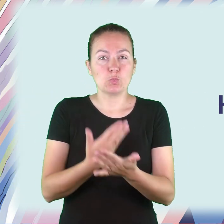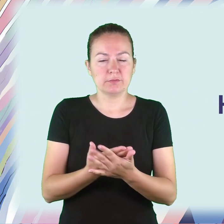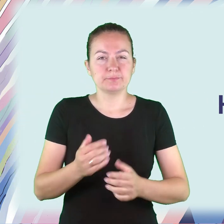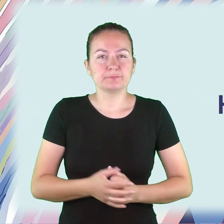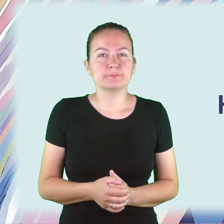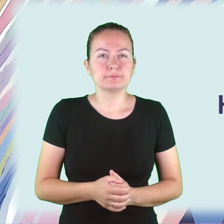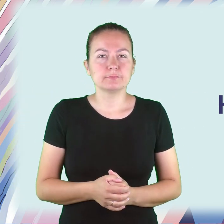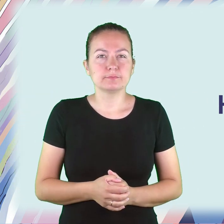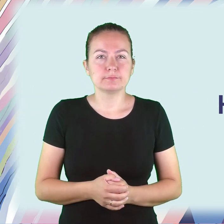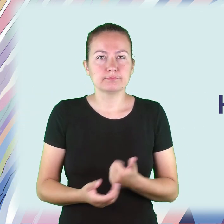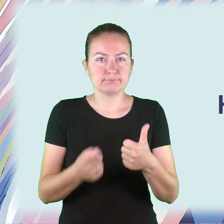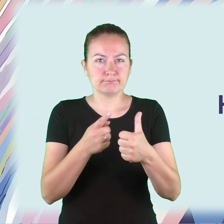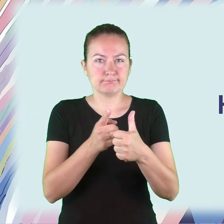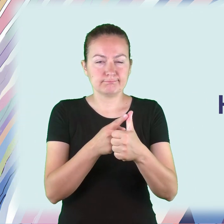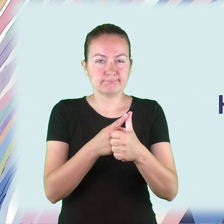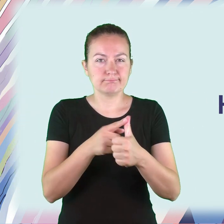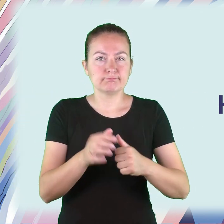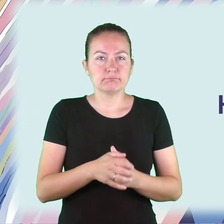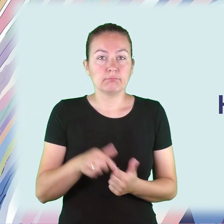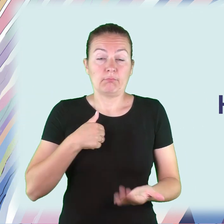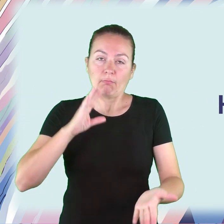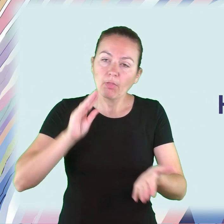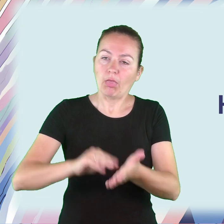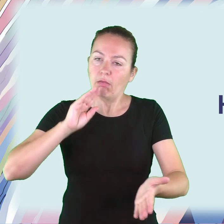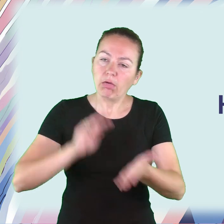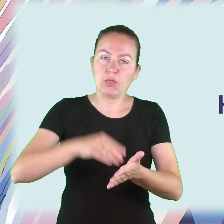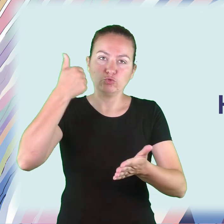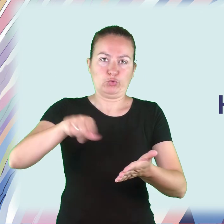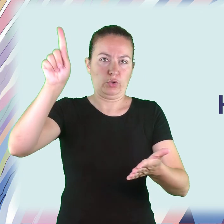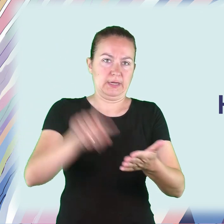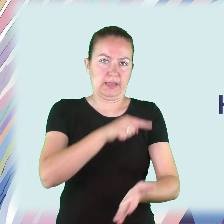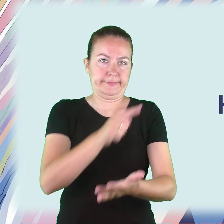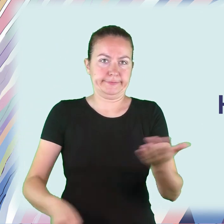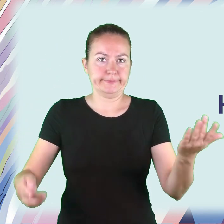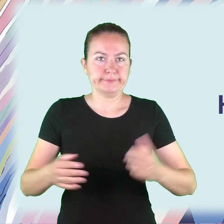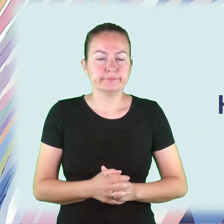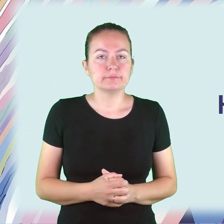Przykłady: 1. Sto razy ci powtarzam!